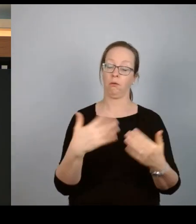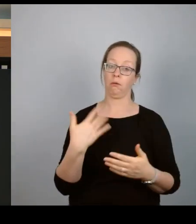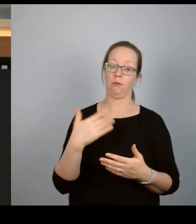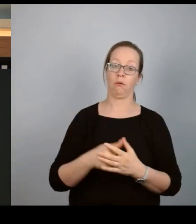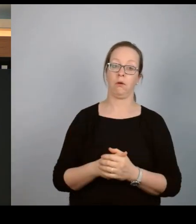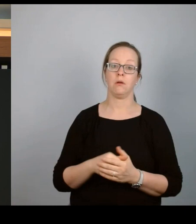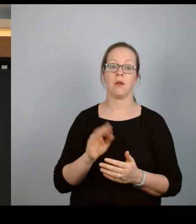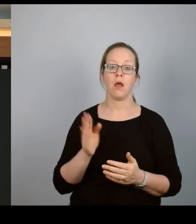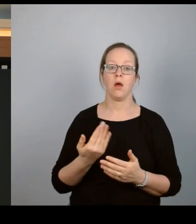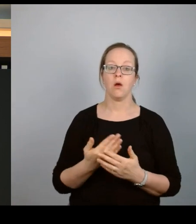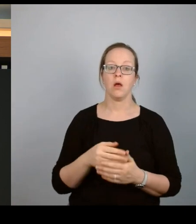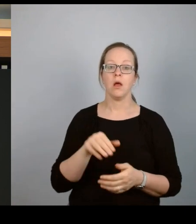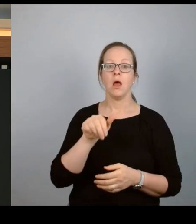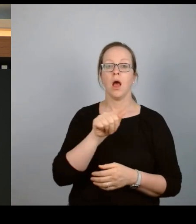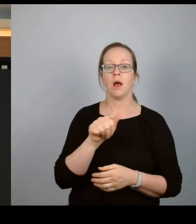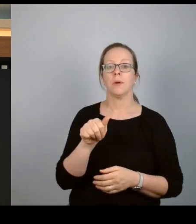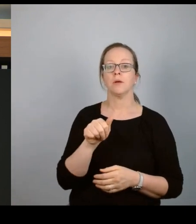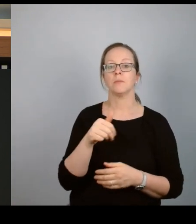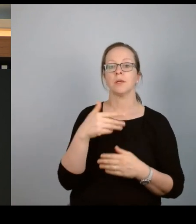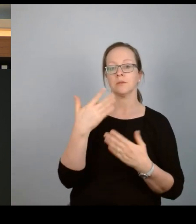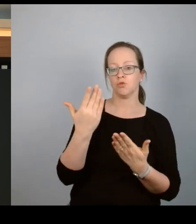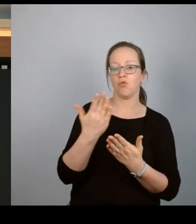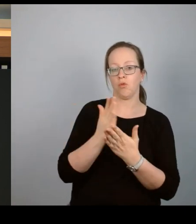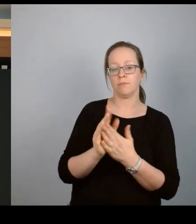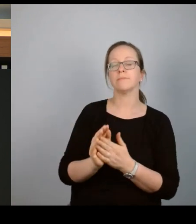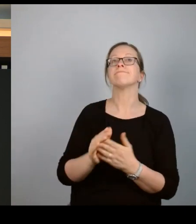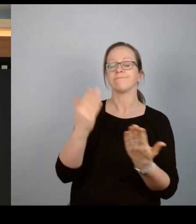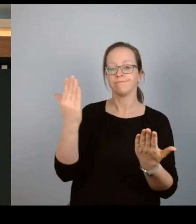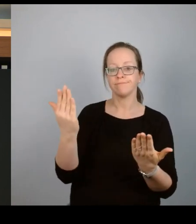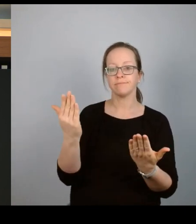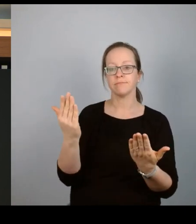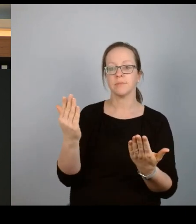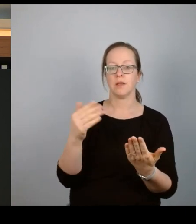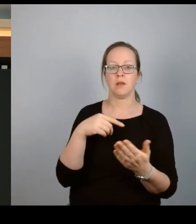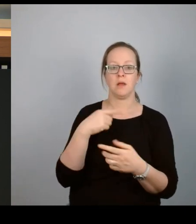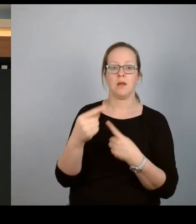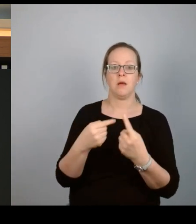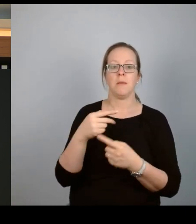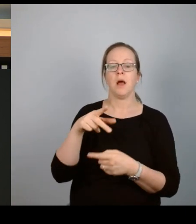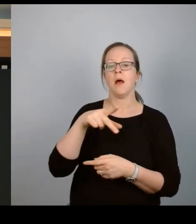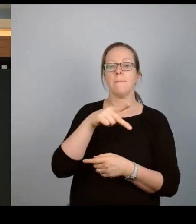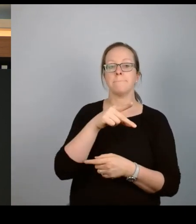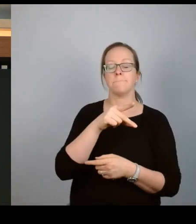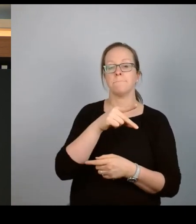Und das ist nicht nur im Interesse der Personen über die Daten gespeichert werden, sondern auch im ureigenen